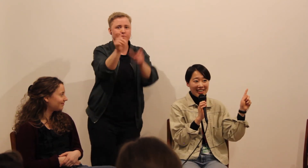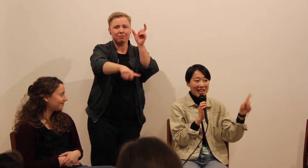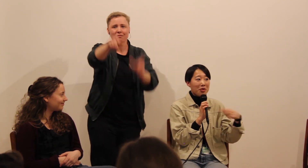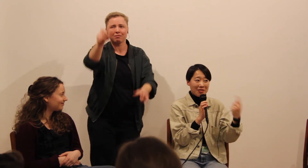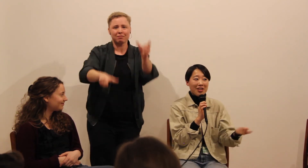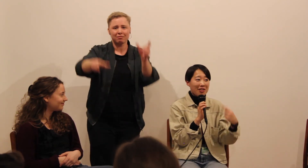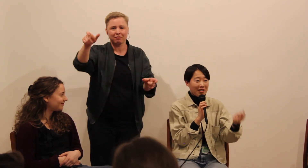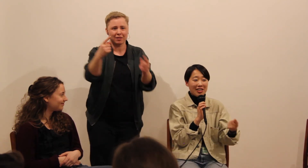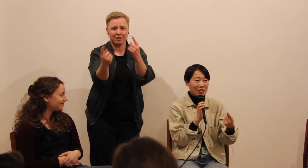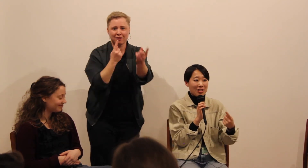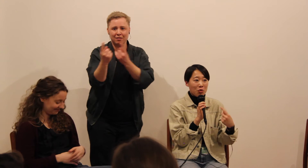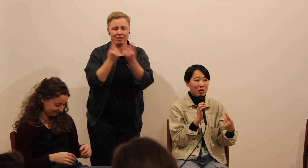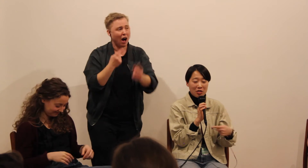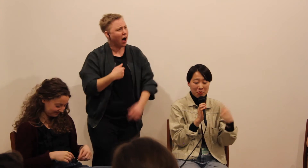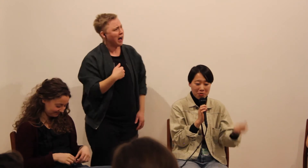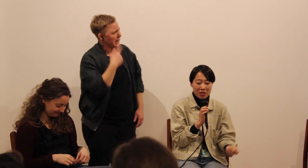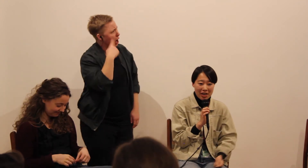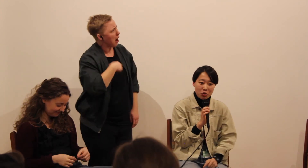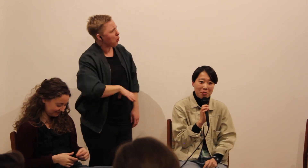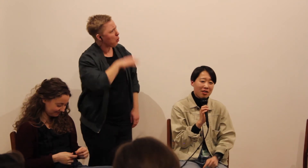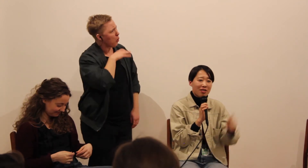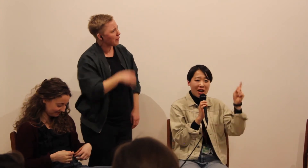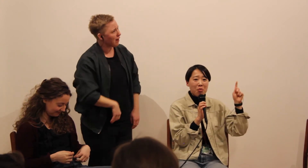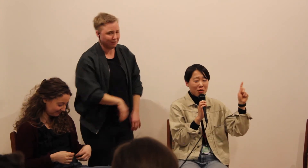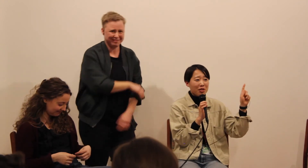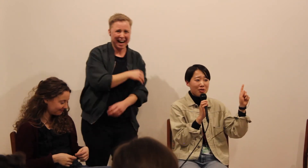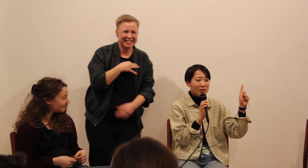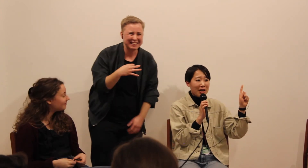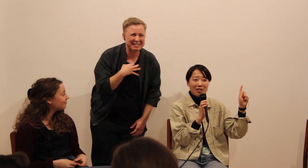Das waren wirklich sehr interessante Momente als Leute zu mir kamen und sagten: "Ich bin auch ein CODA."